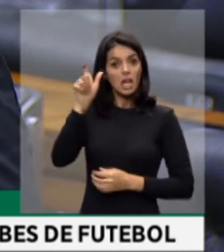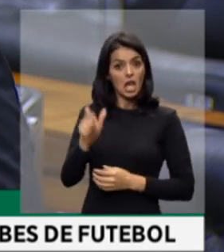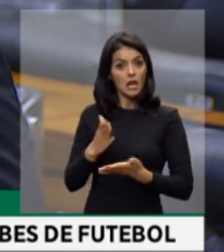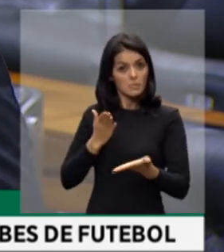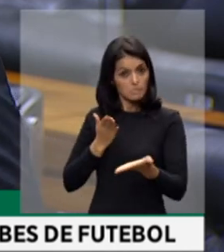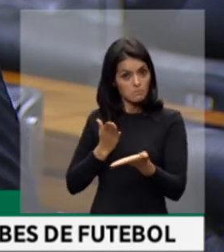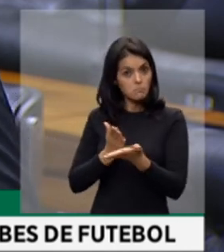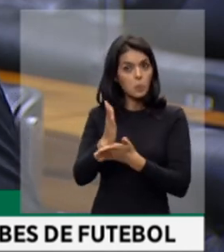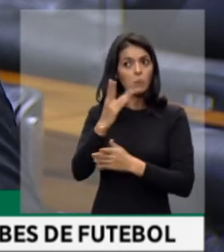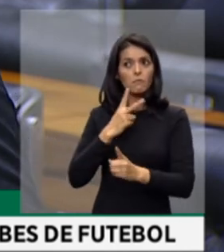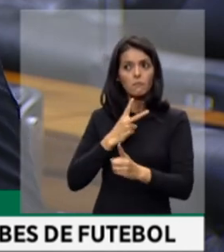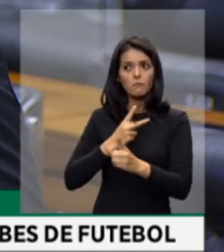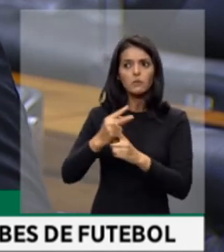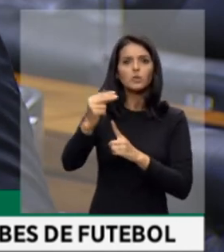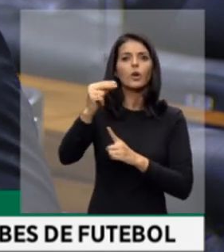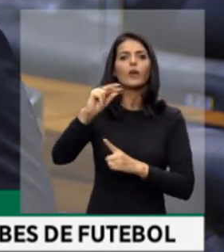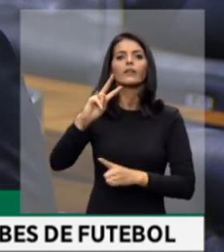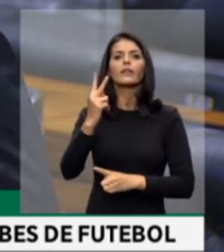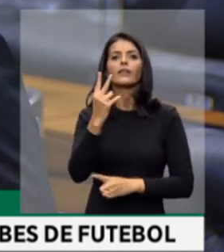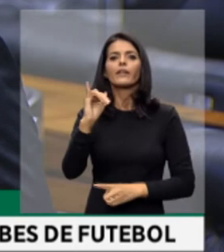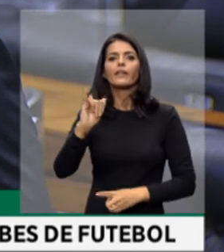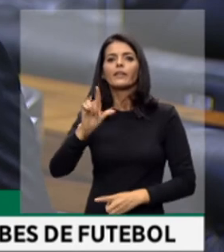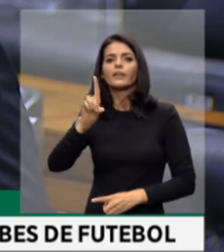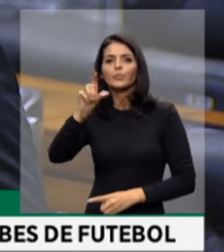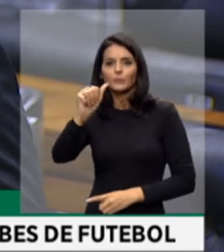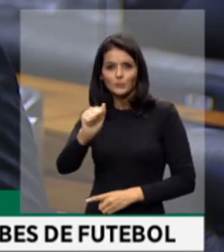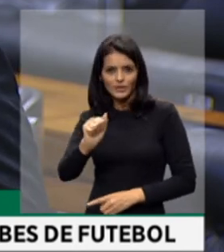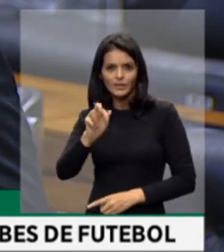CASA A EXPRESSIVA VITÓRIA DA PREFEITA HILDA RIBEIRO NO MUNICÍPIO DE LAGARTO NO ESTADO DE SERGIPE COM QUASE